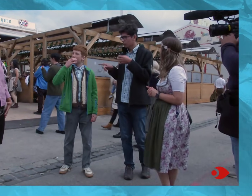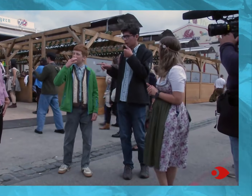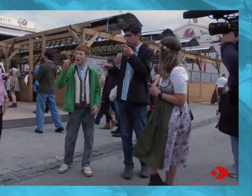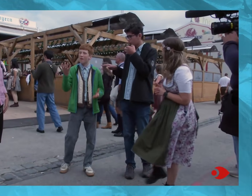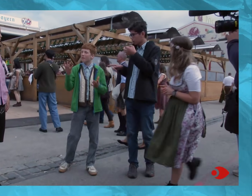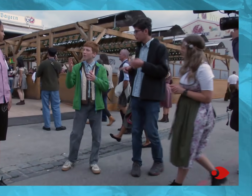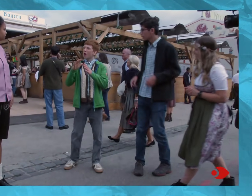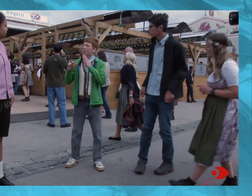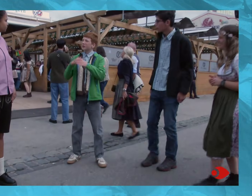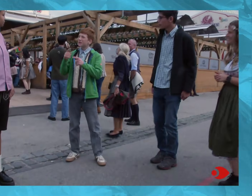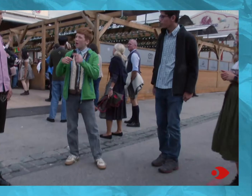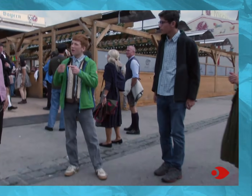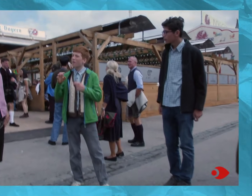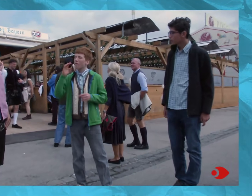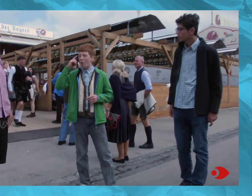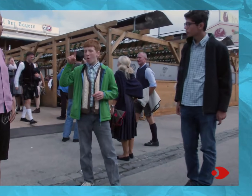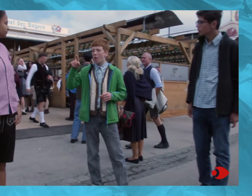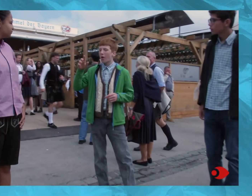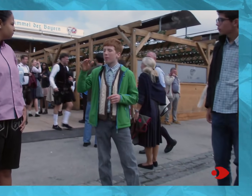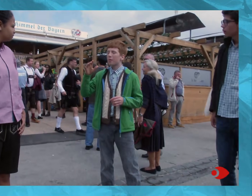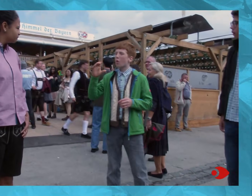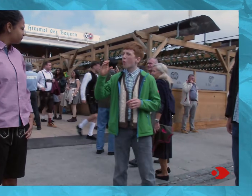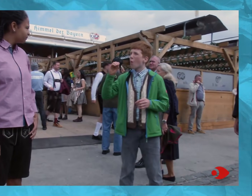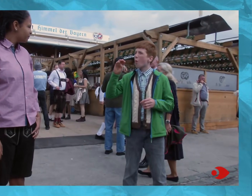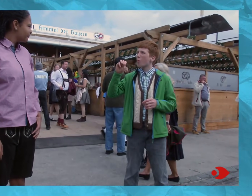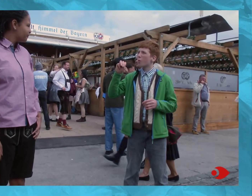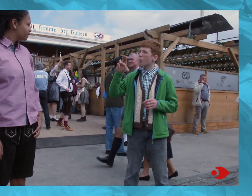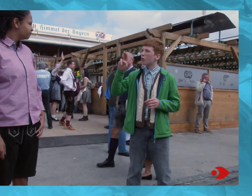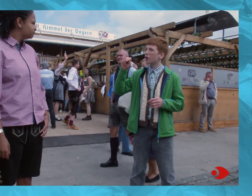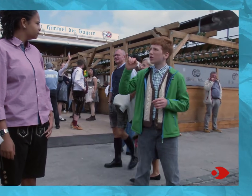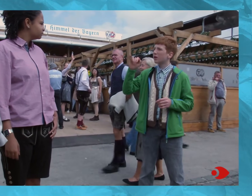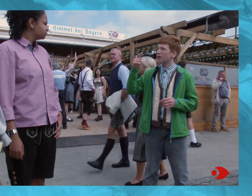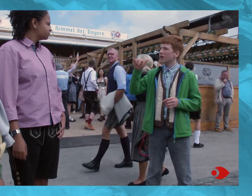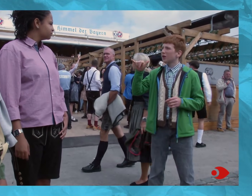Eine Frage: Wie gebärdet ihr C O M M U N I T Y?